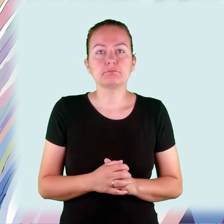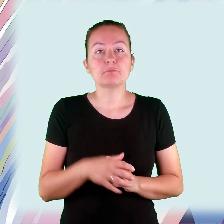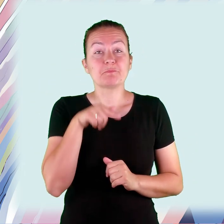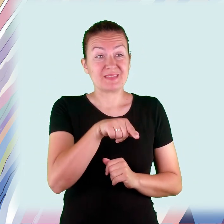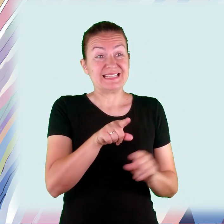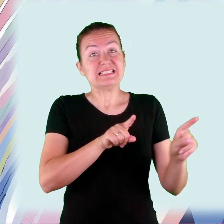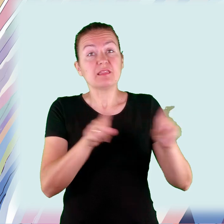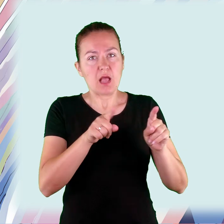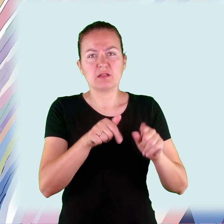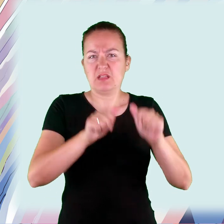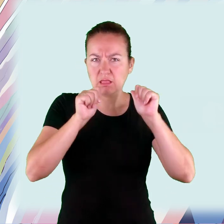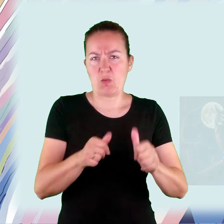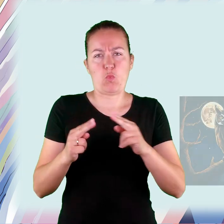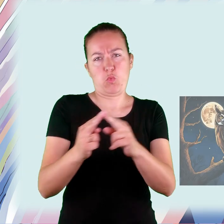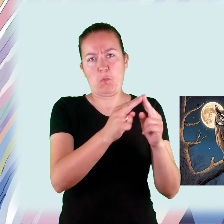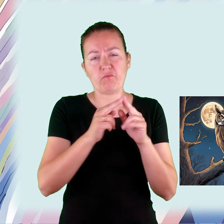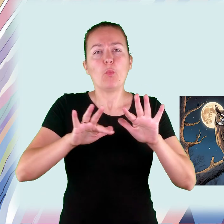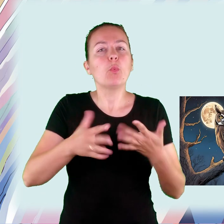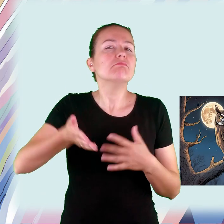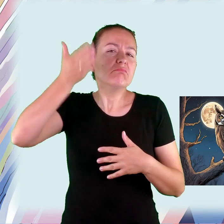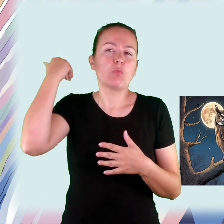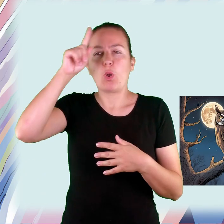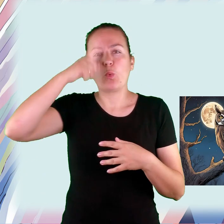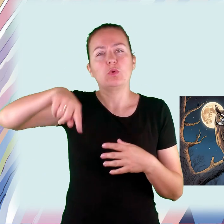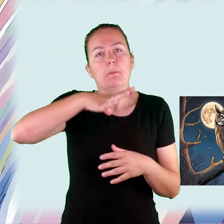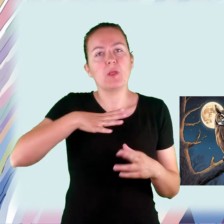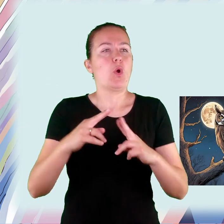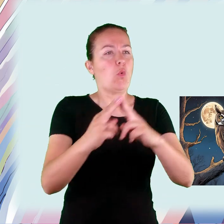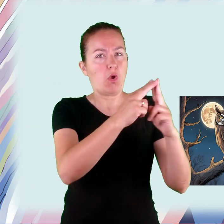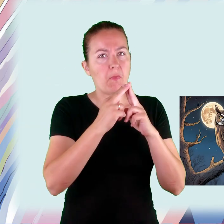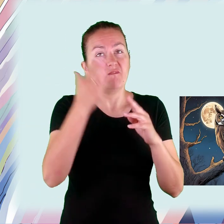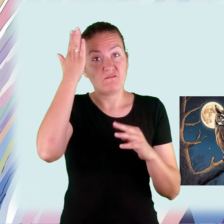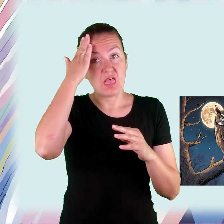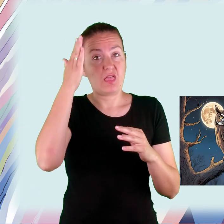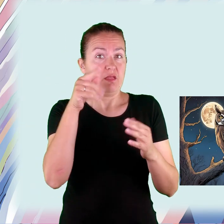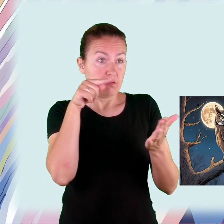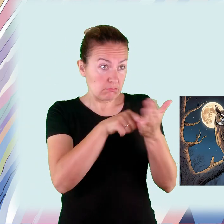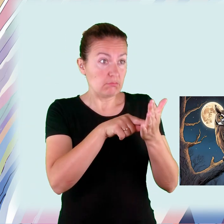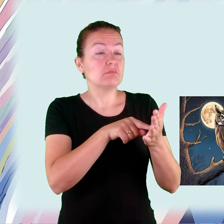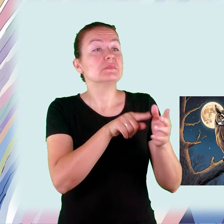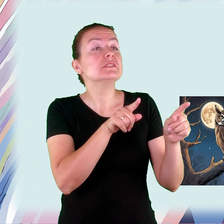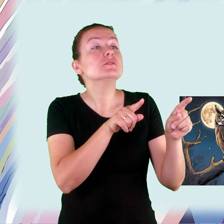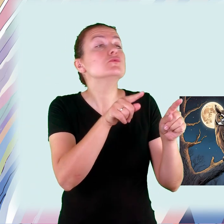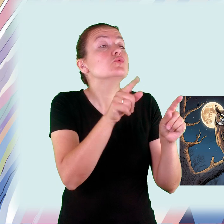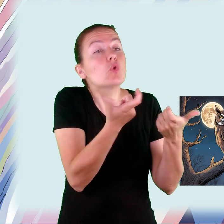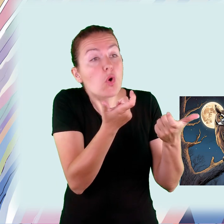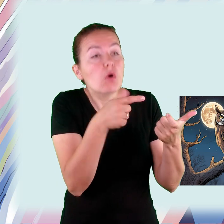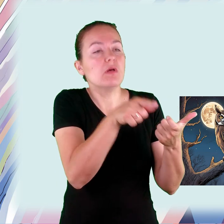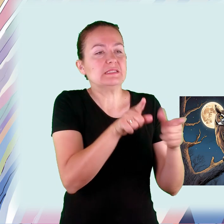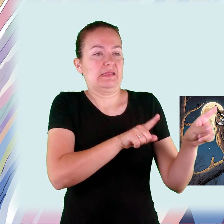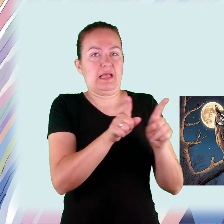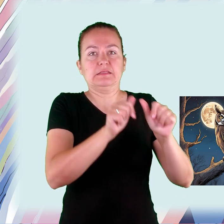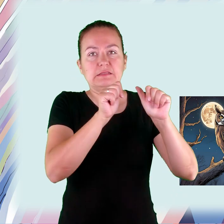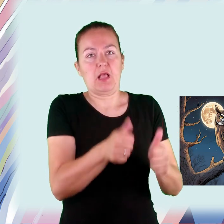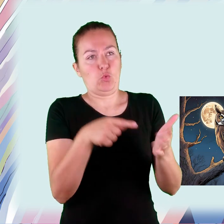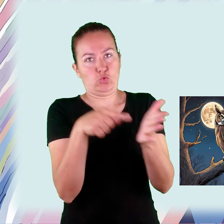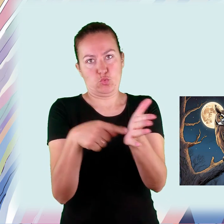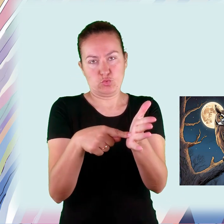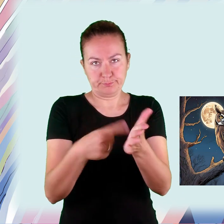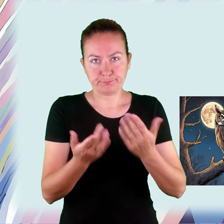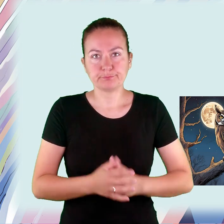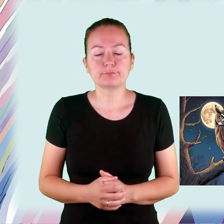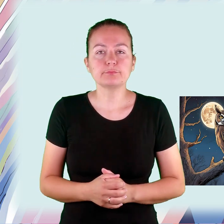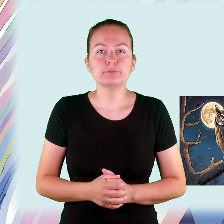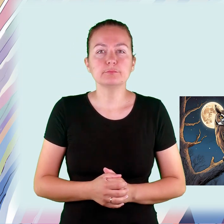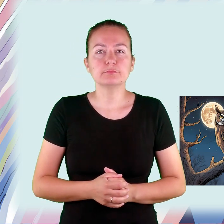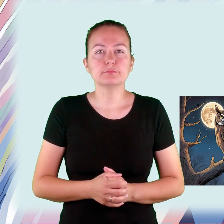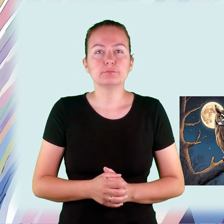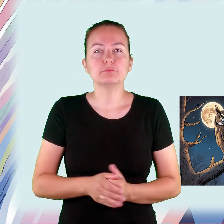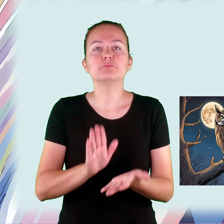To znaczenie jest stałe i umowne - to znaczy, że kiedyś ludzie “umówili się”, jakie znaczenie będą miały te alegorie.